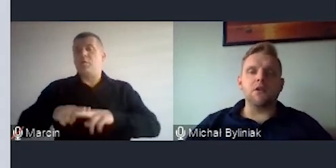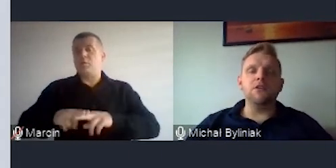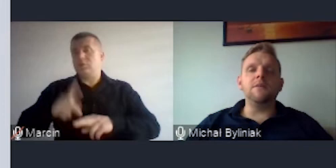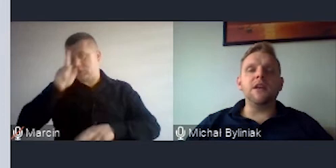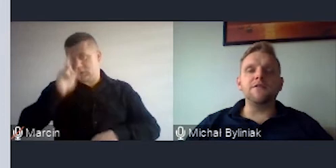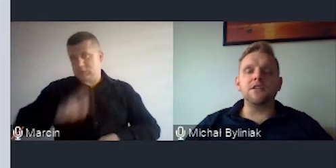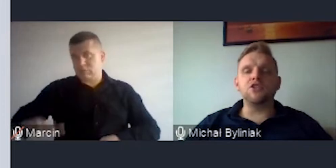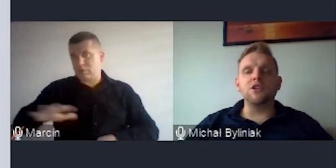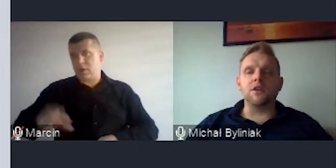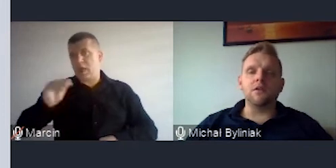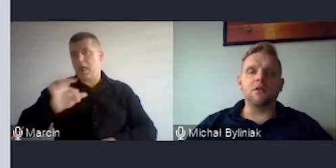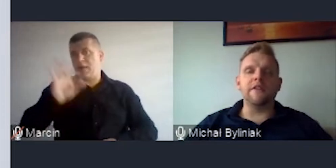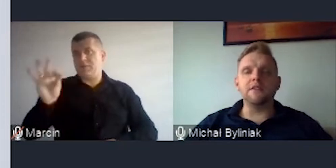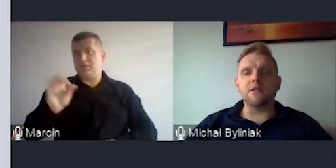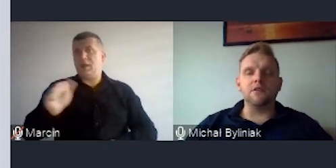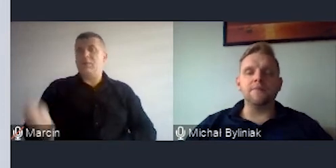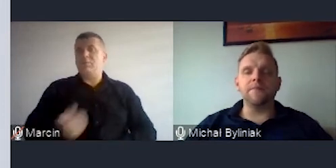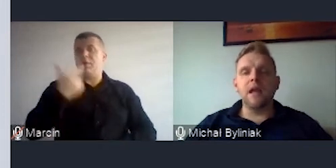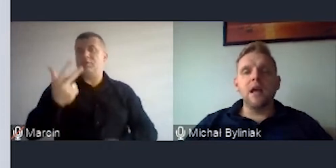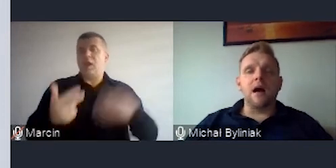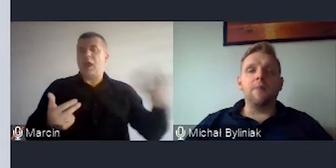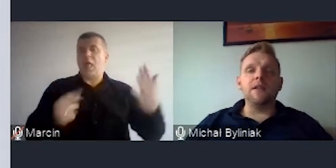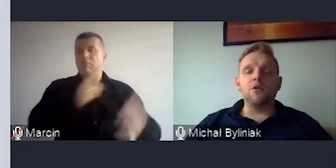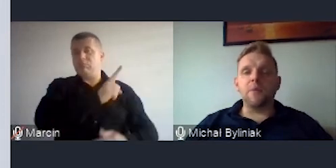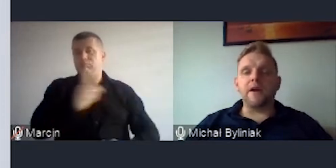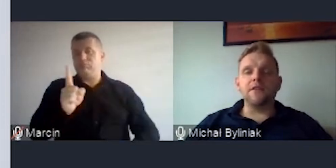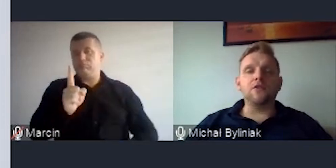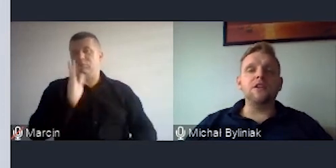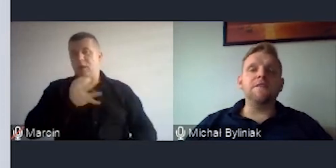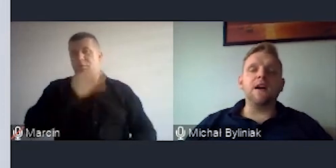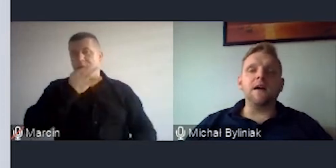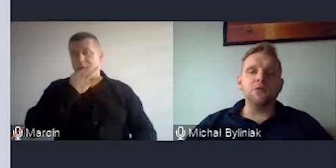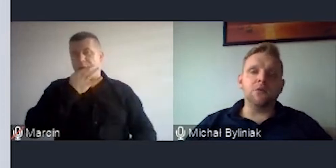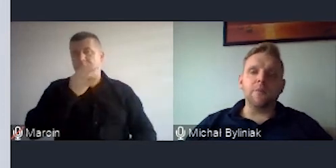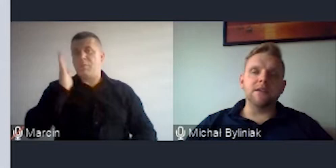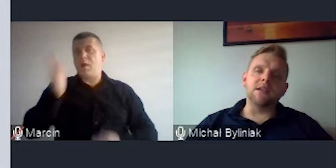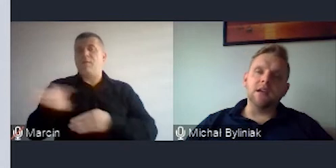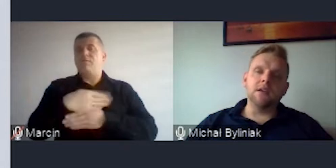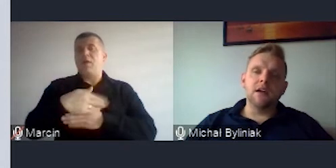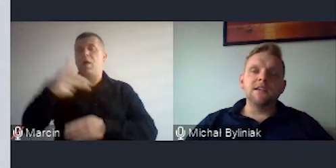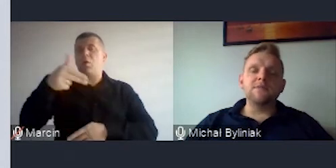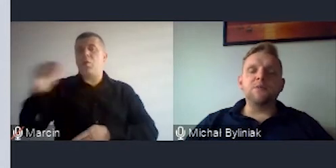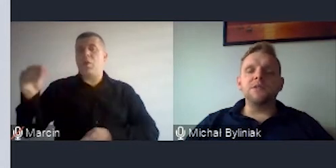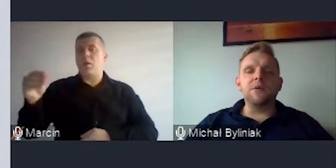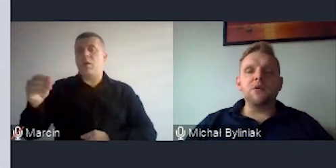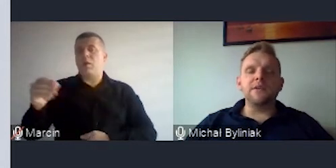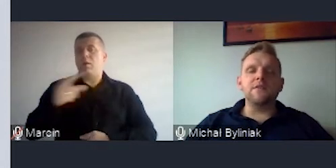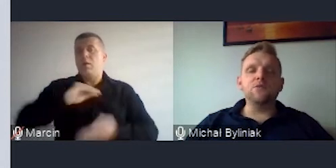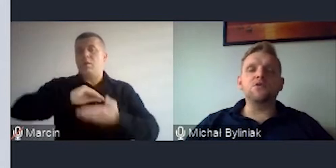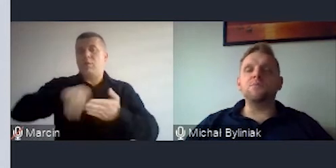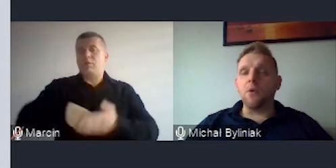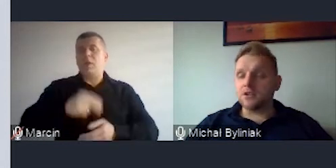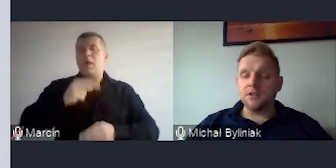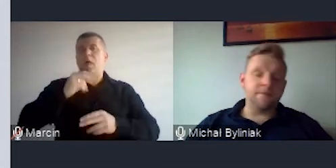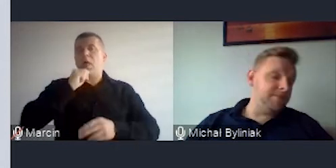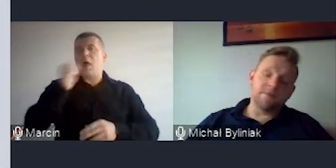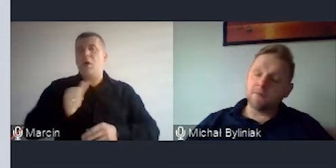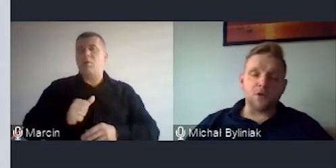O ile pierwsze trzy od lewej strony będą poprawne, o tyle flaga Unii Europejskiej z podpisem Europejski Fundusz Społeczny